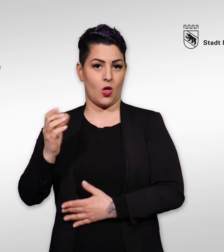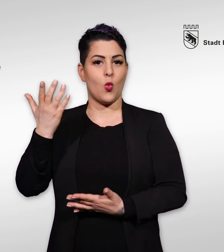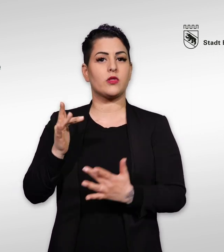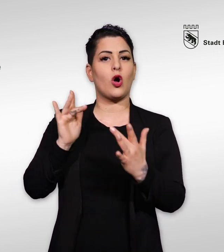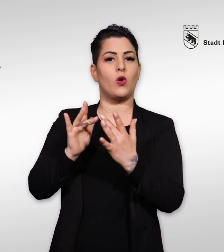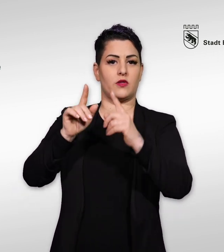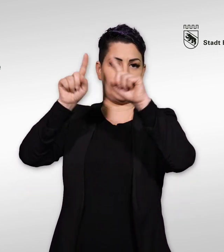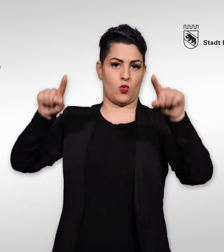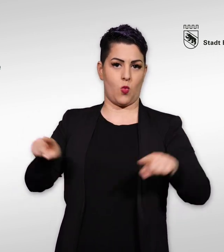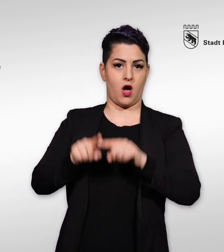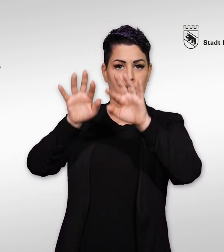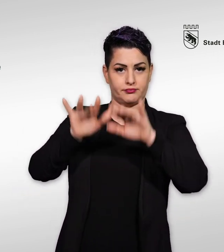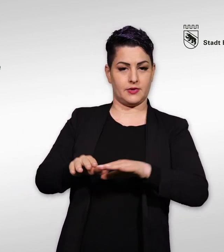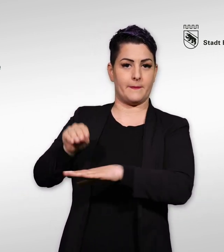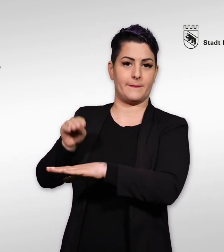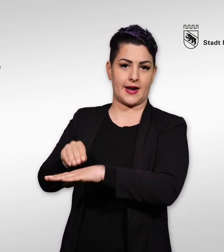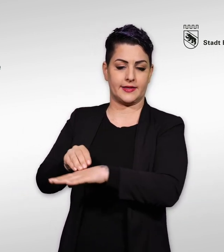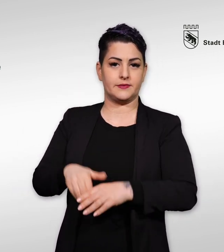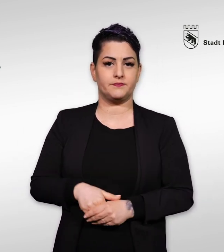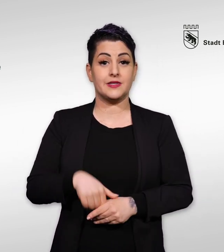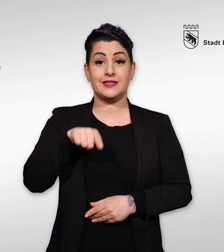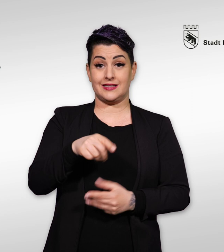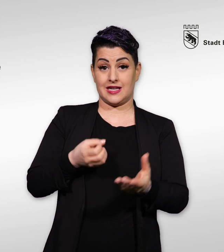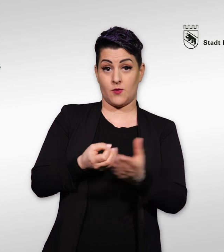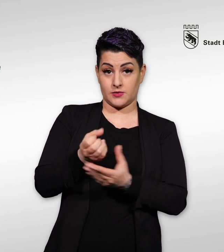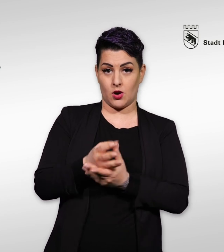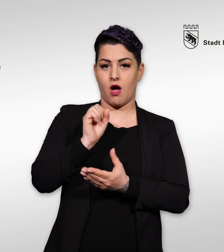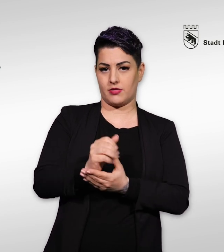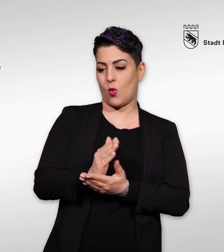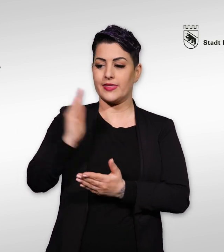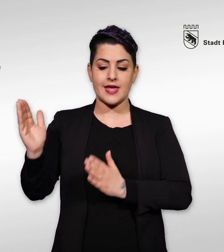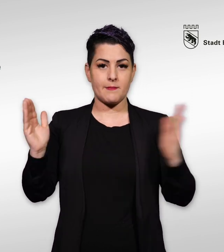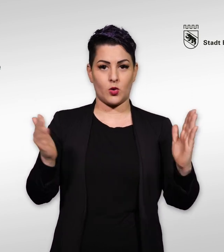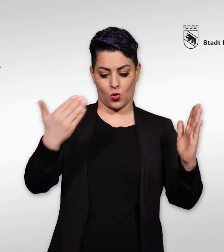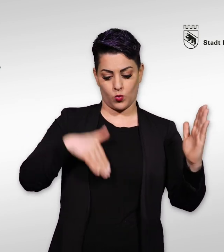Oder kontaktieren Sie uns per Kontaktformular. Diese Informationen finden Sie in der Box «Zuständige Stelle»